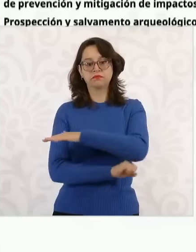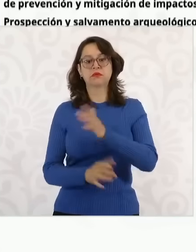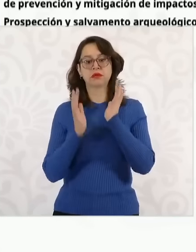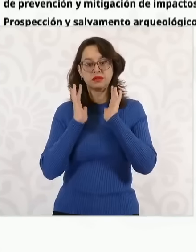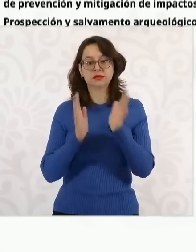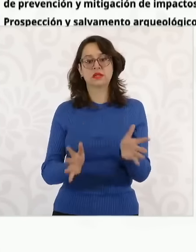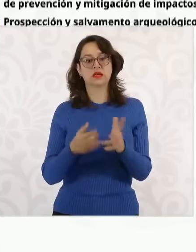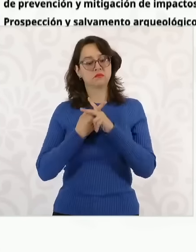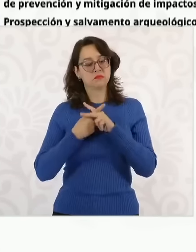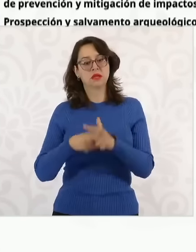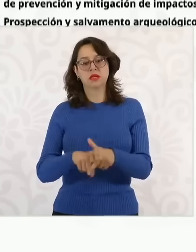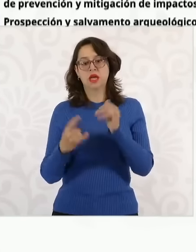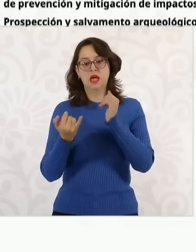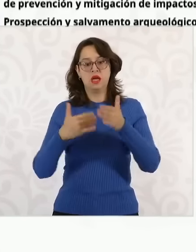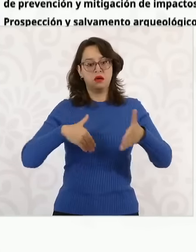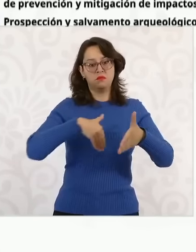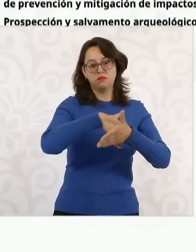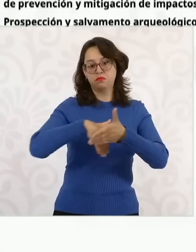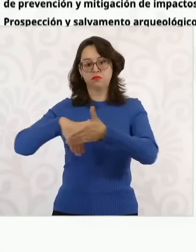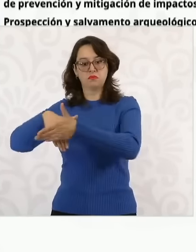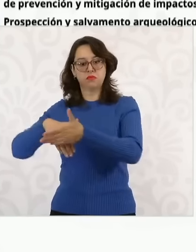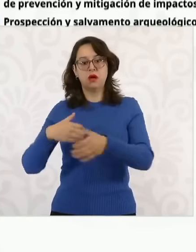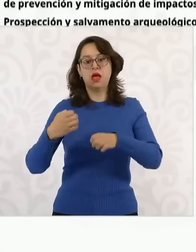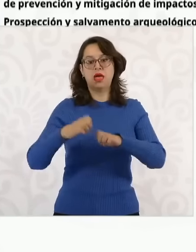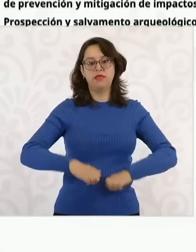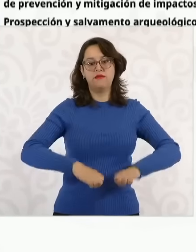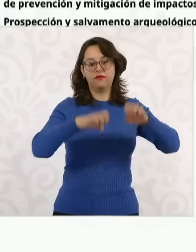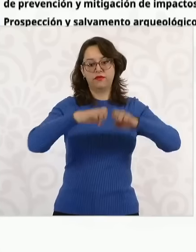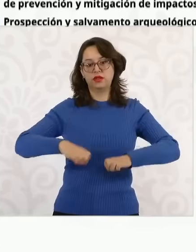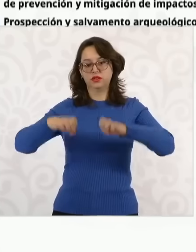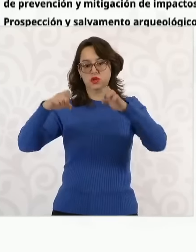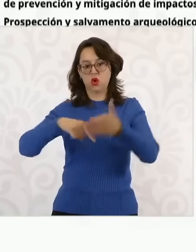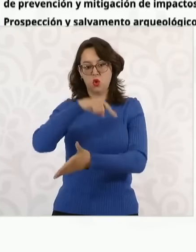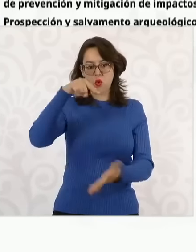administrativos de las instalaciones de carga. Estamos construyendo edificaciones varias,